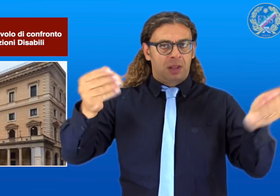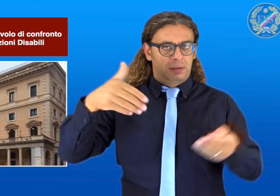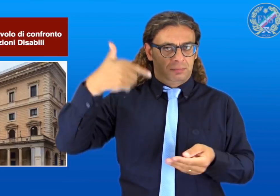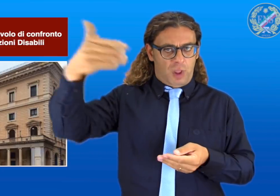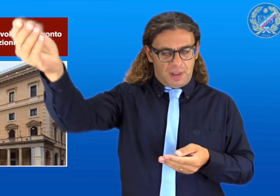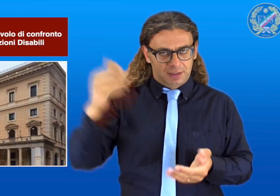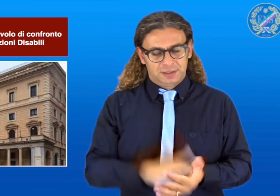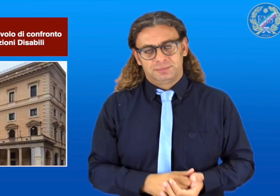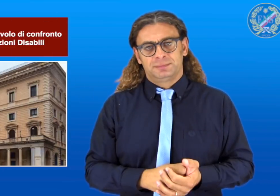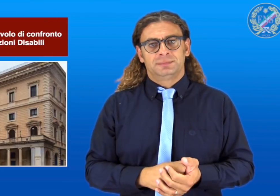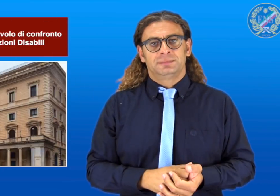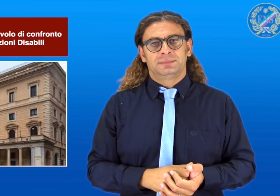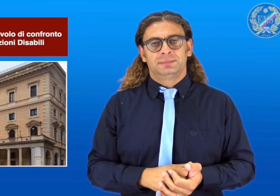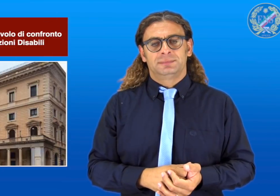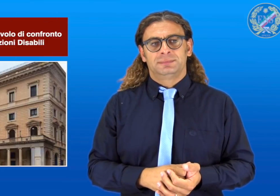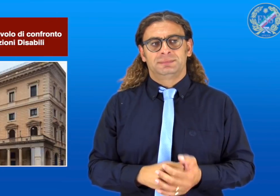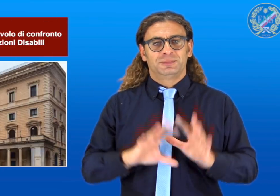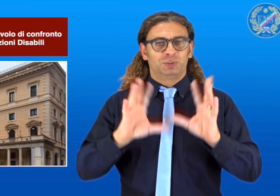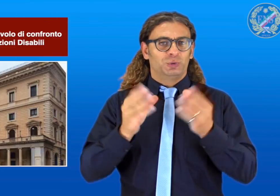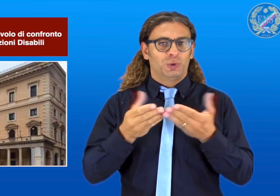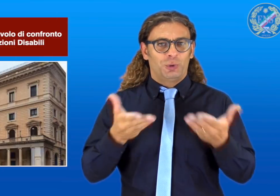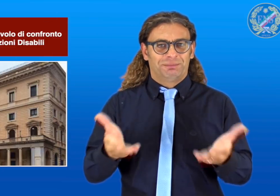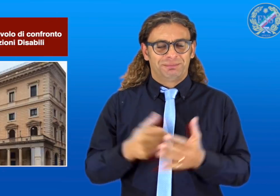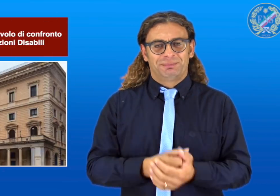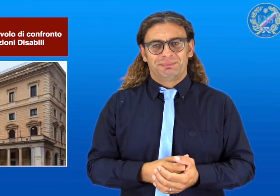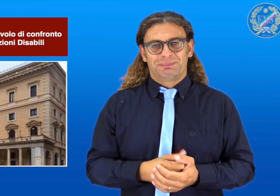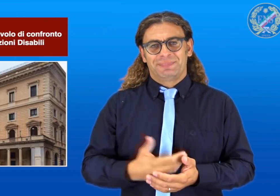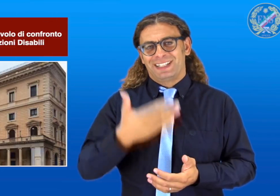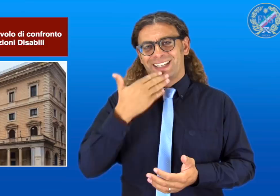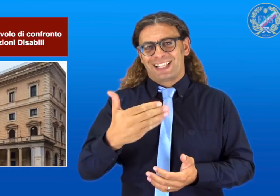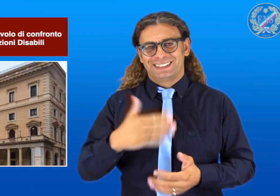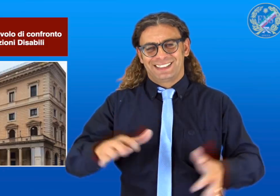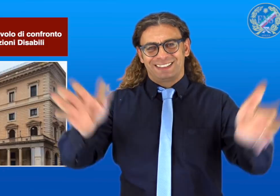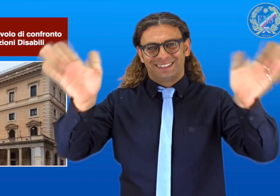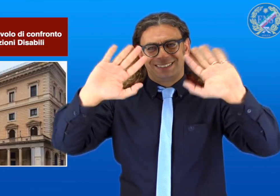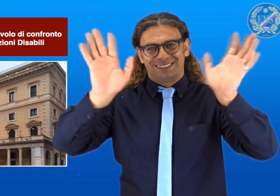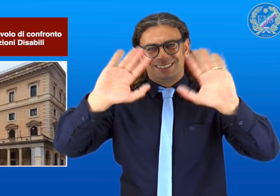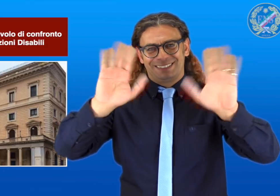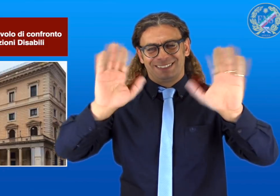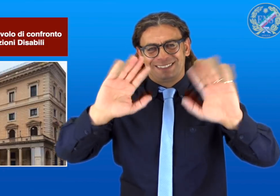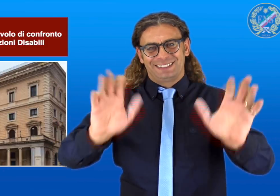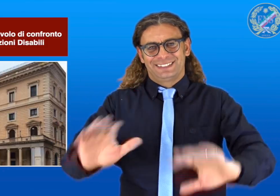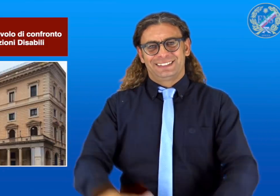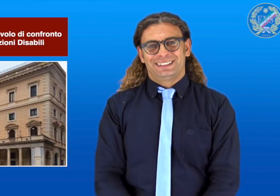Più avanti vi darò informazioni e dettagli. Tutto qui e grazie